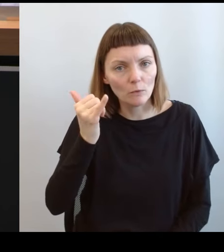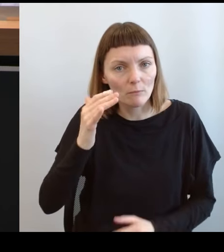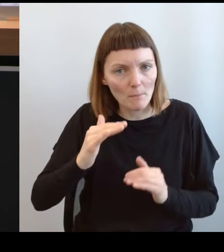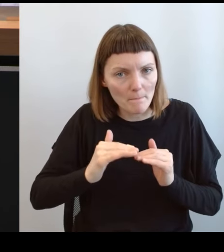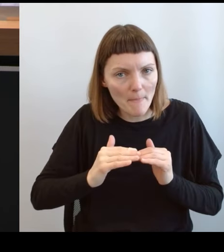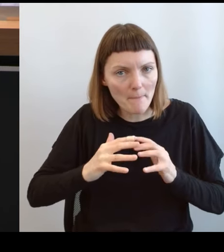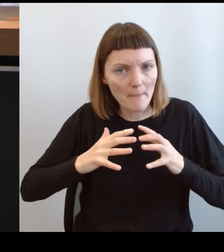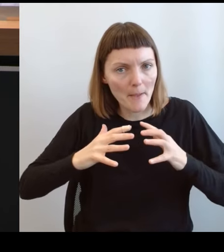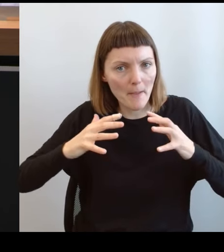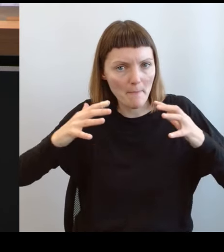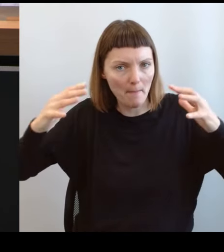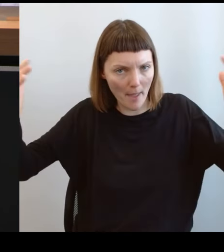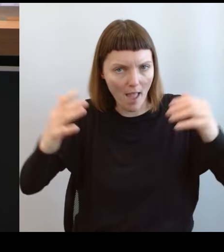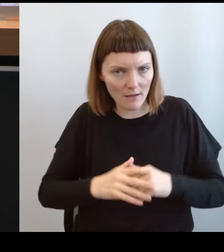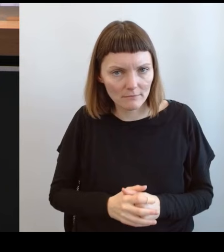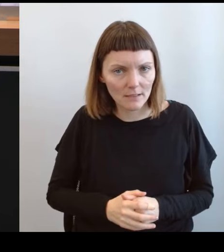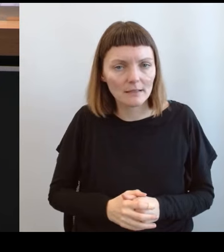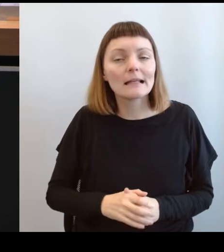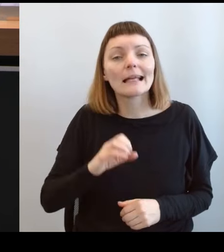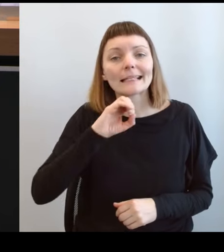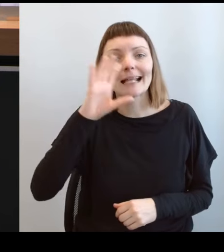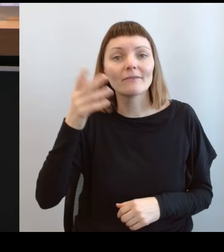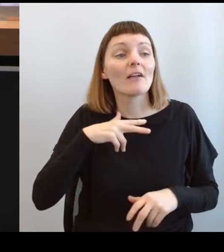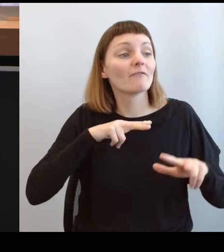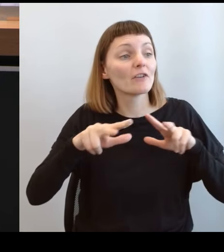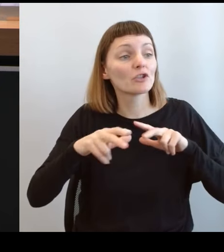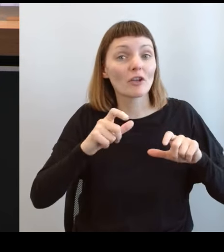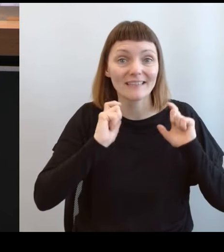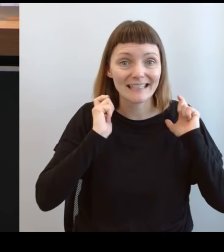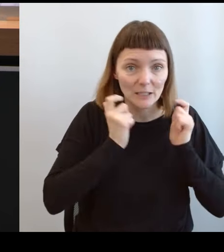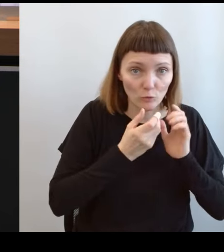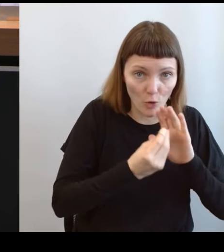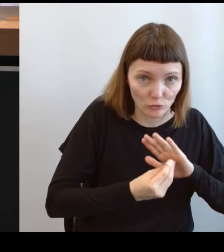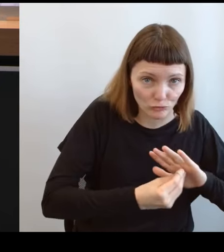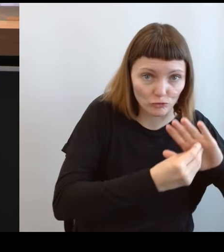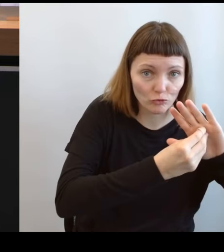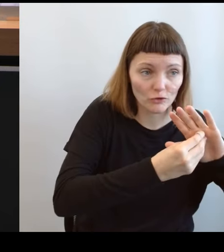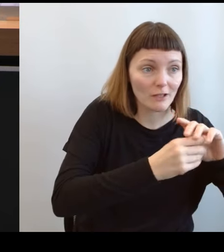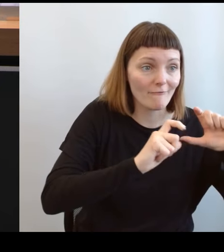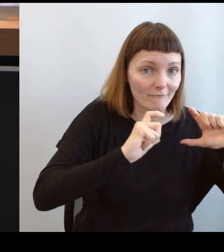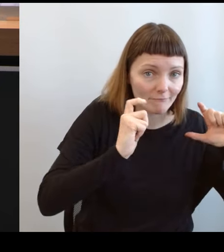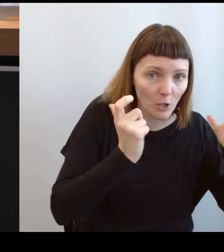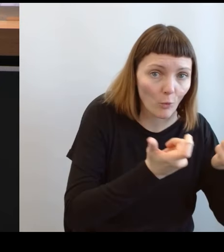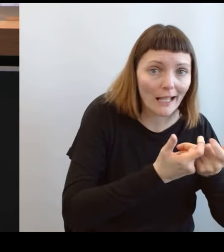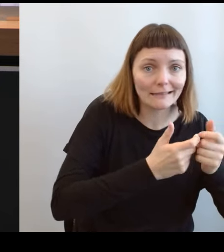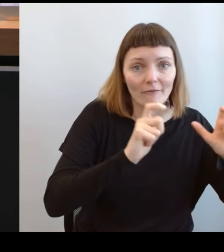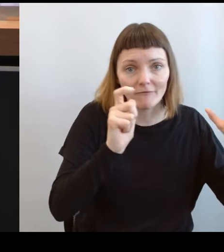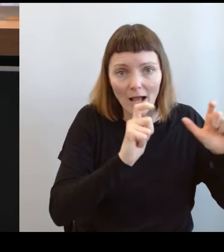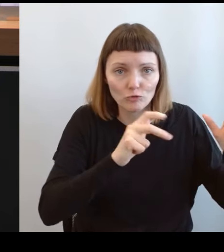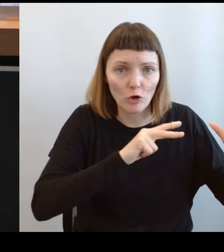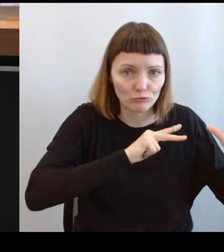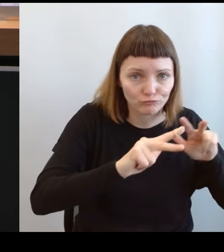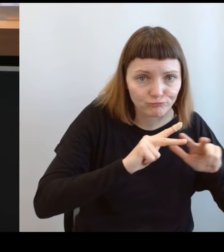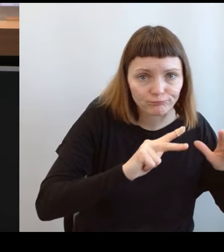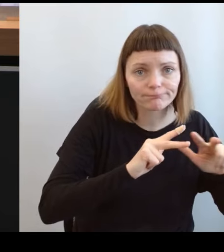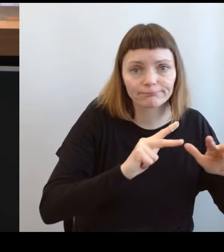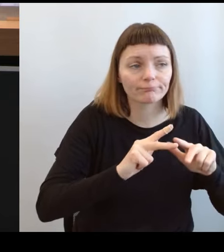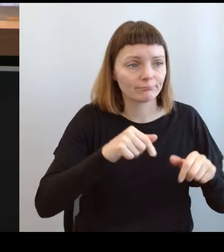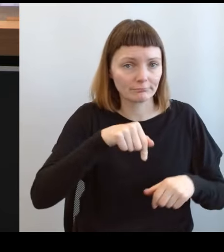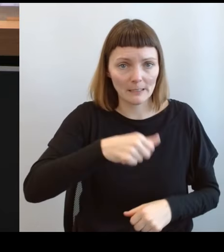Bemühen, Veranstaltungen, Kongresse und Ähnliches in diese Stadt zu holen. Und wir sind ganz sicher der Überzeugung, dass die Attraktivität dieser Stadt